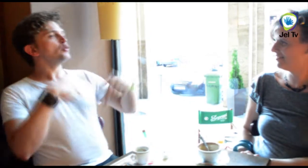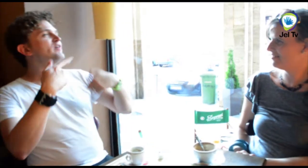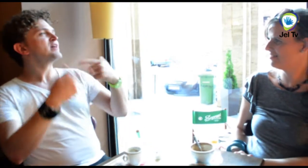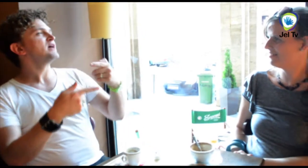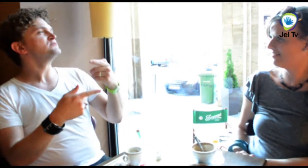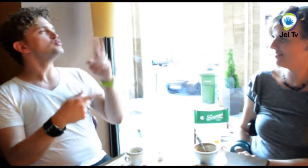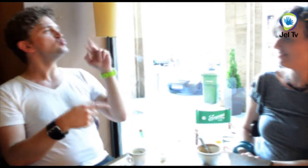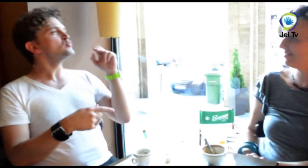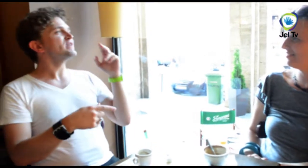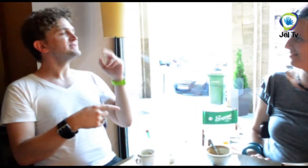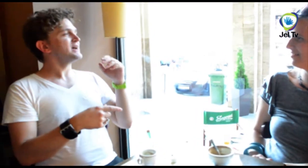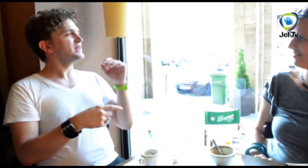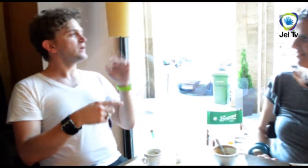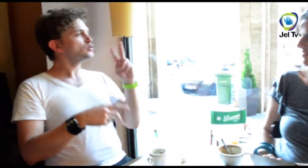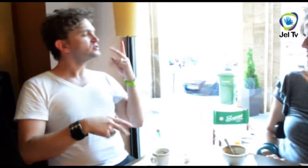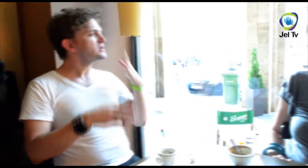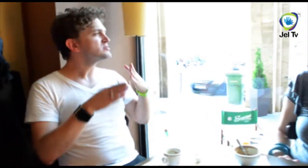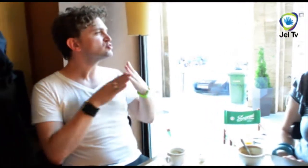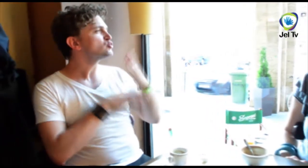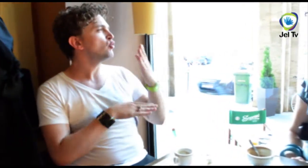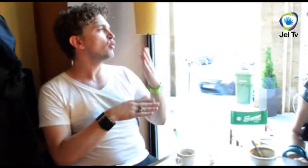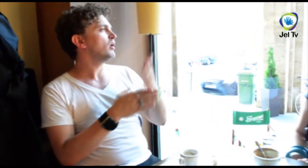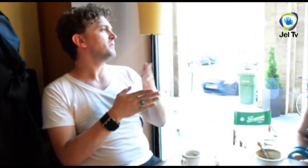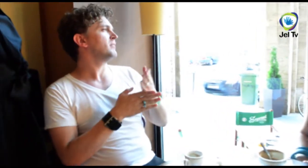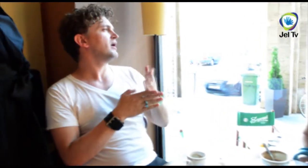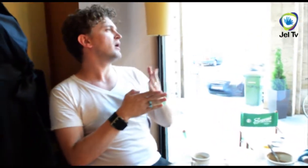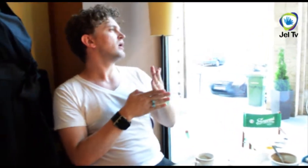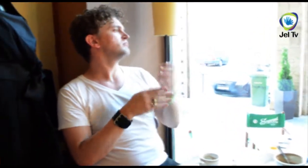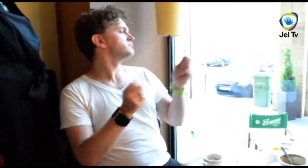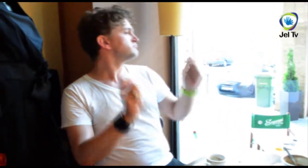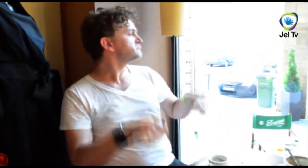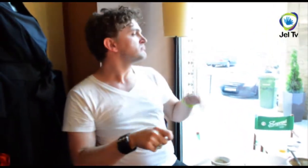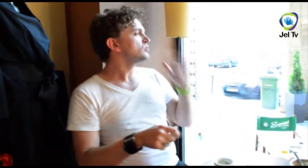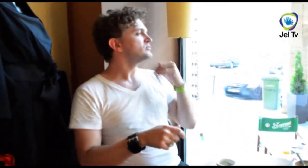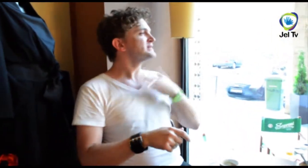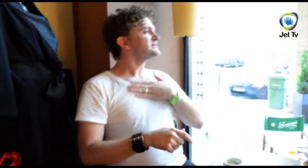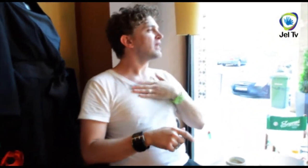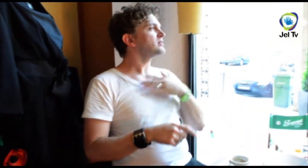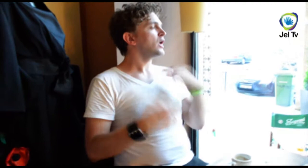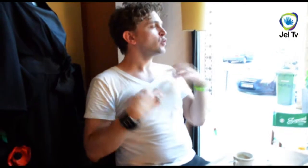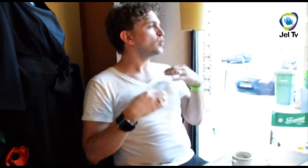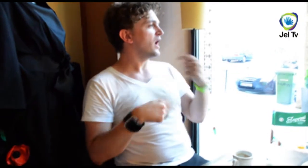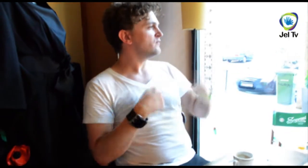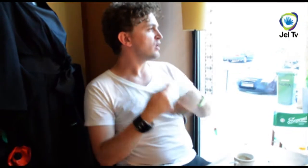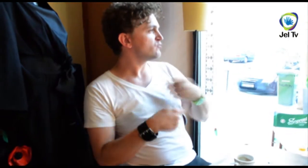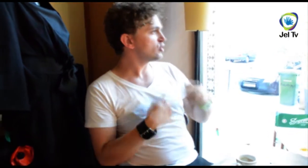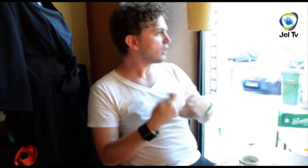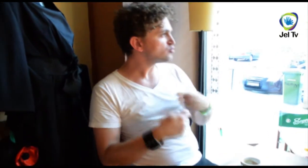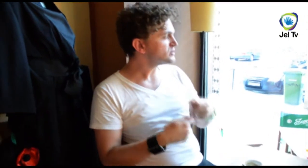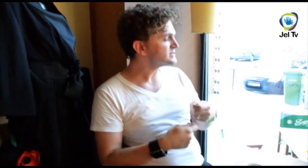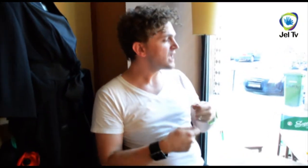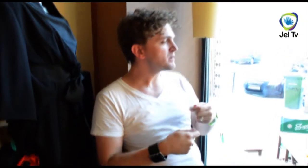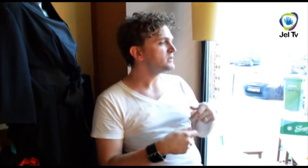Aztán a művészeti iskolában döntöttem akkor, hogy ruhával fogok foglalkozni.